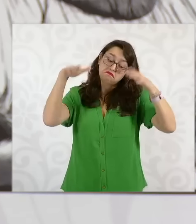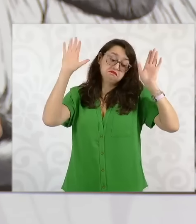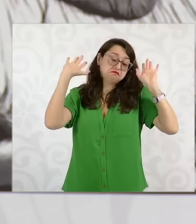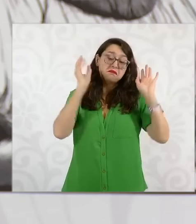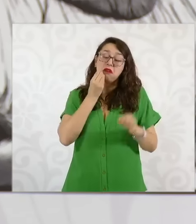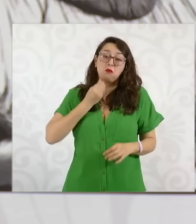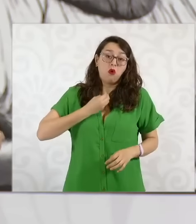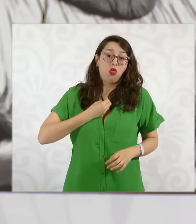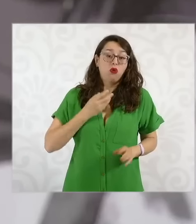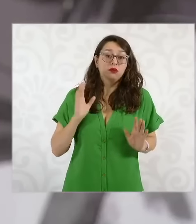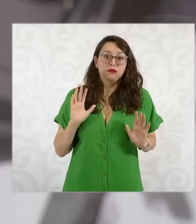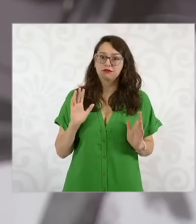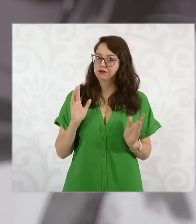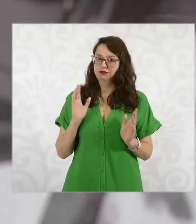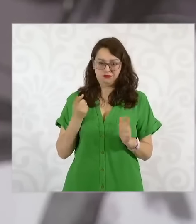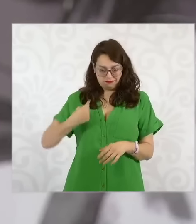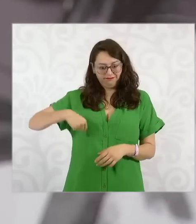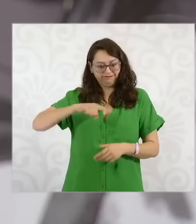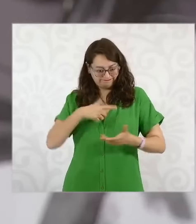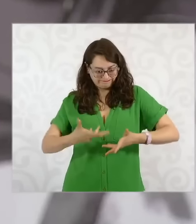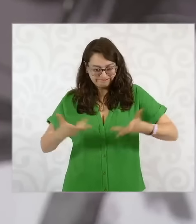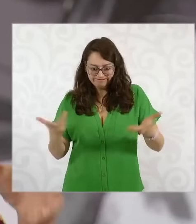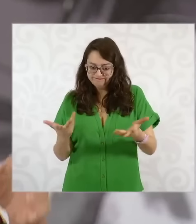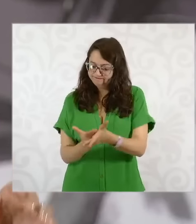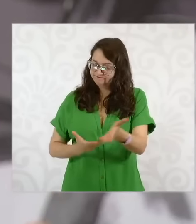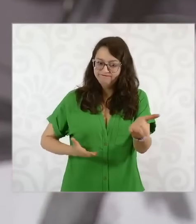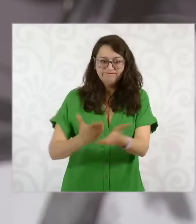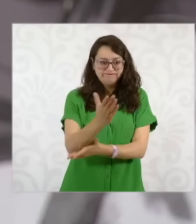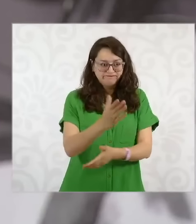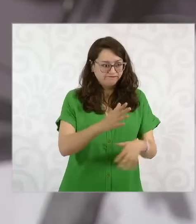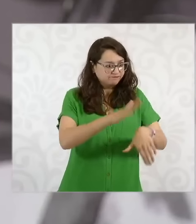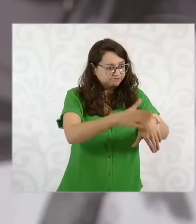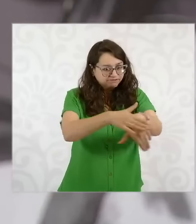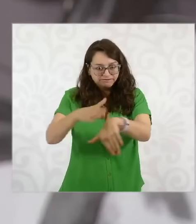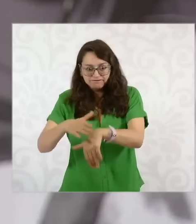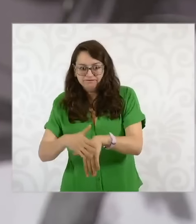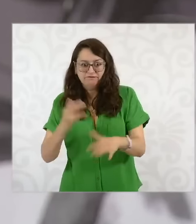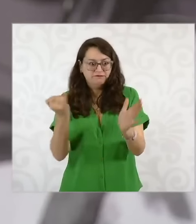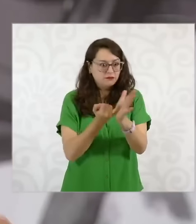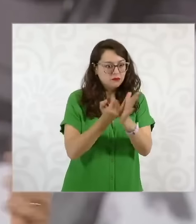es decir, reducir el JEEPS. y eh los acuerdos voluntarios con los gasolineros estaría sobre